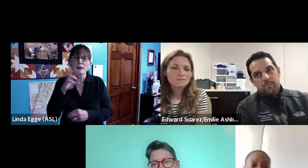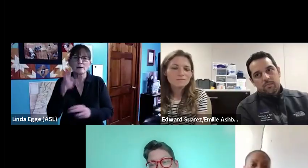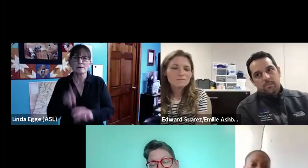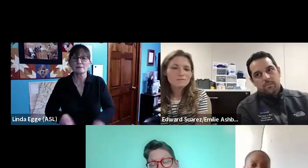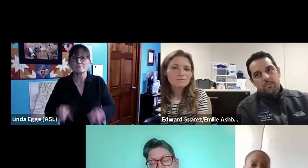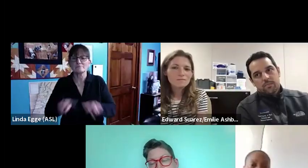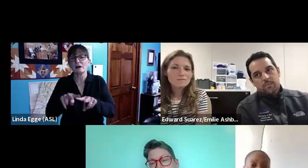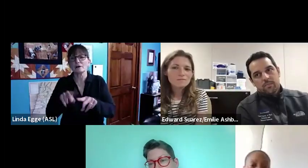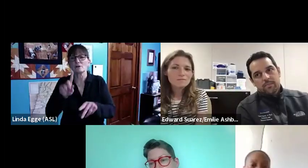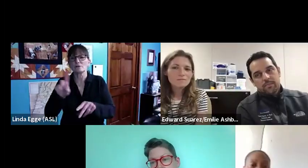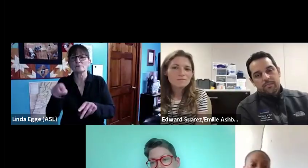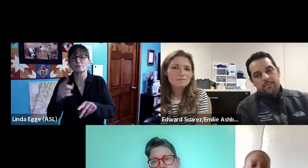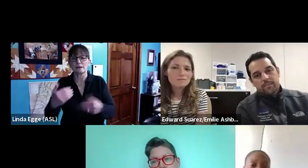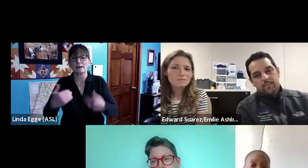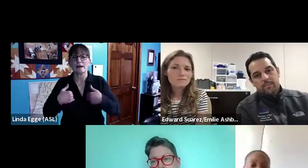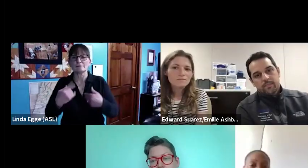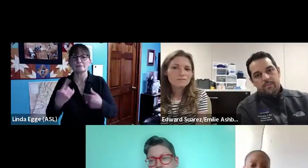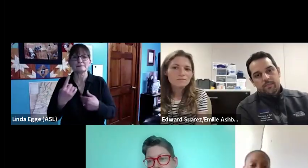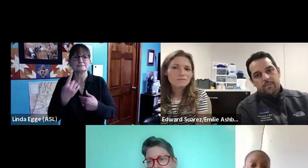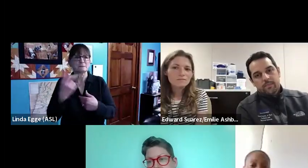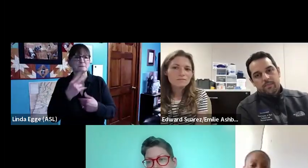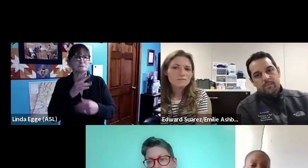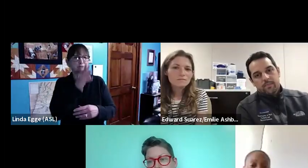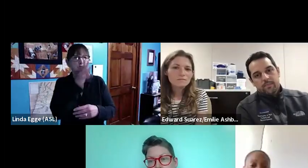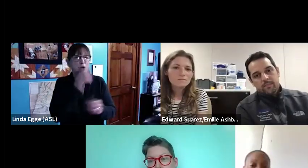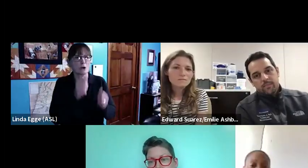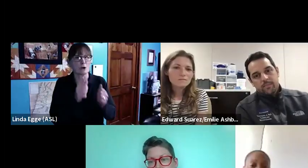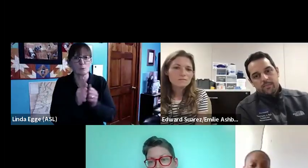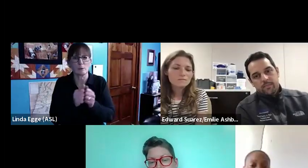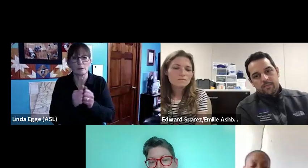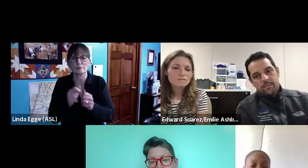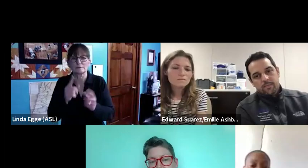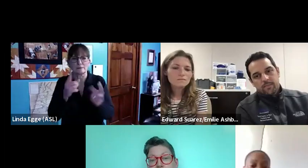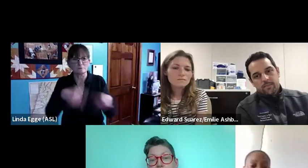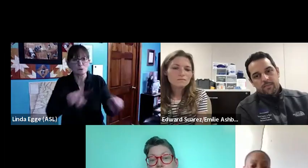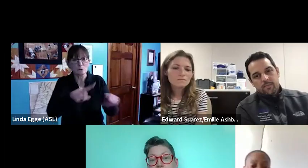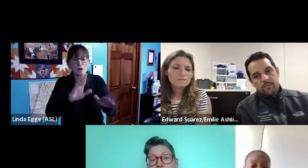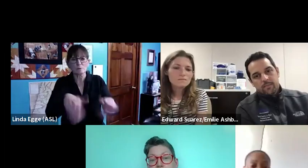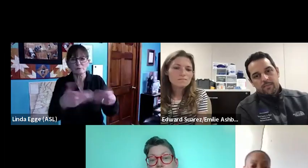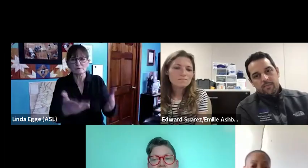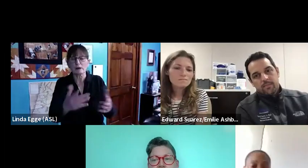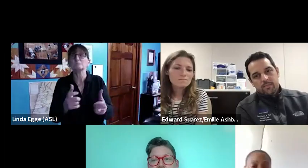y tu solicitante necesitan para enviar tus reclamaciones y se puede hacer. Si enfrentas obstáculos,